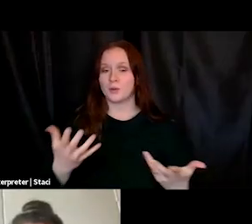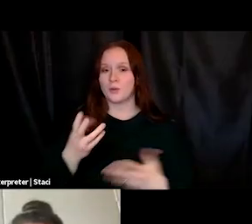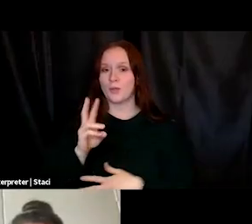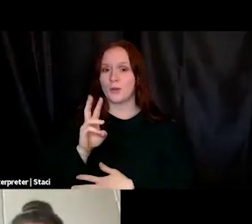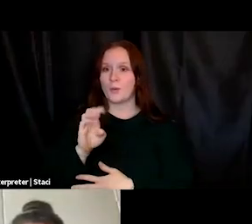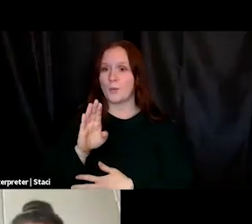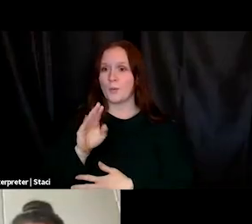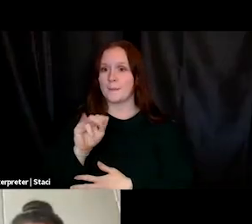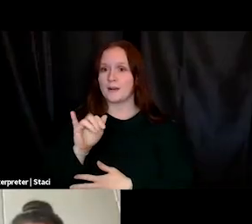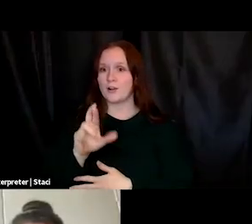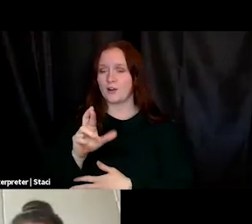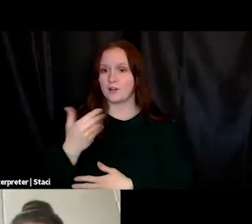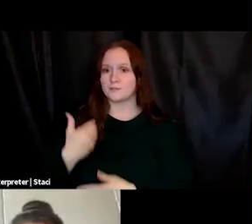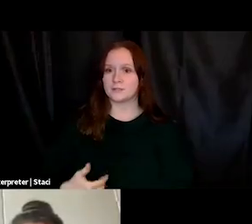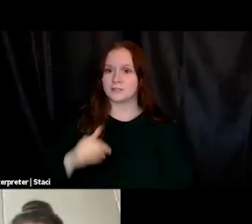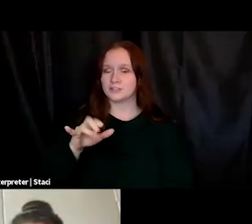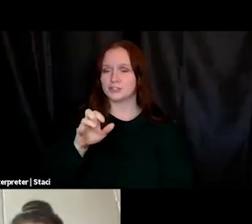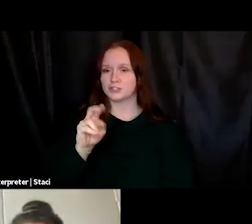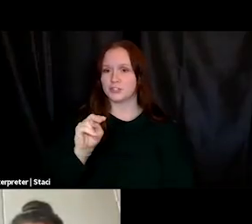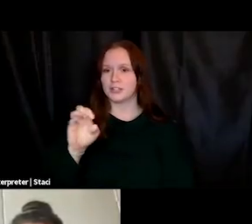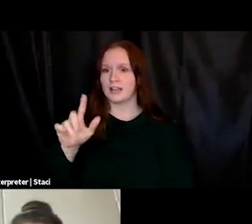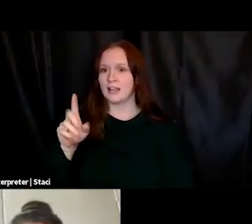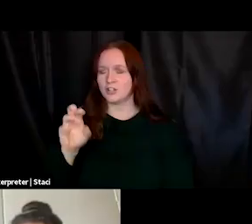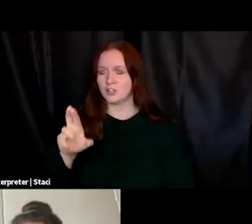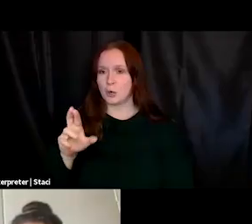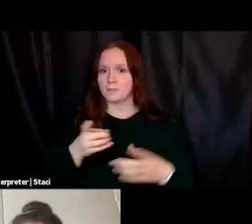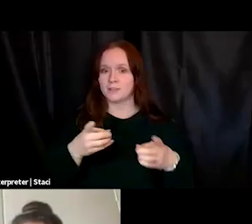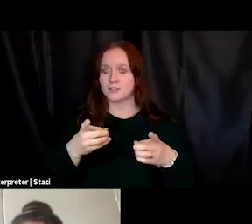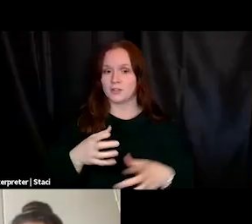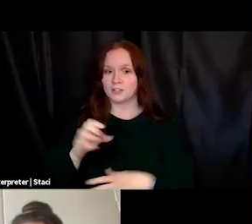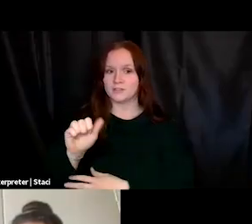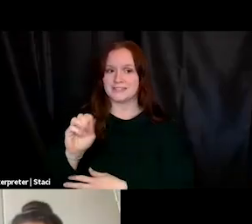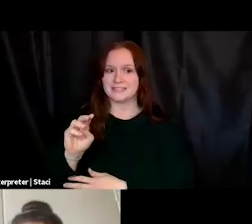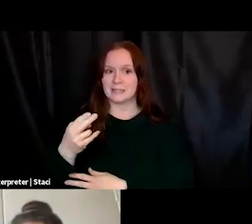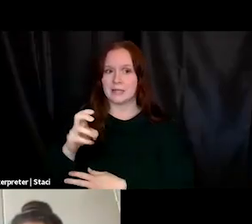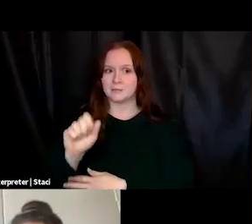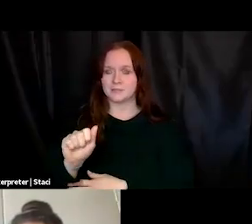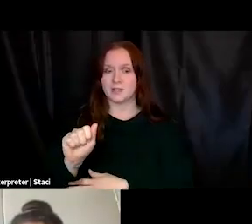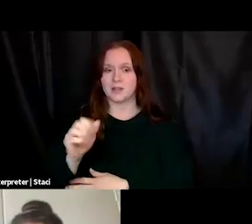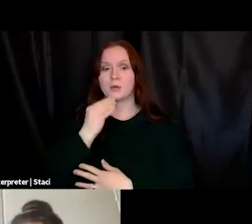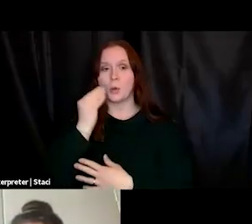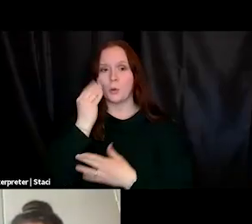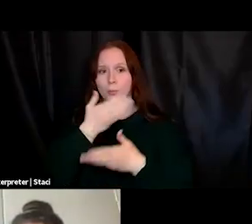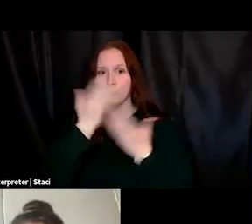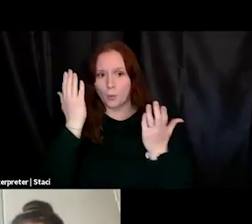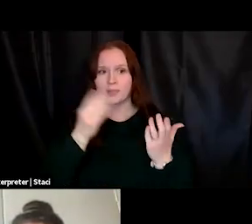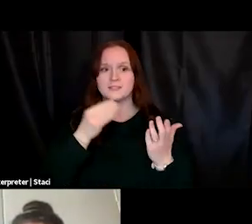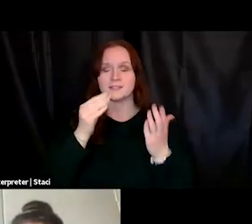y servicios de la SSA. Lo que el proveedor de SOAR necesita saber en 2025. Mi nombre es Pam Heine.